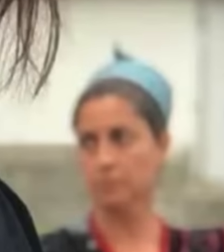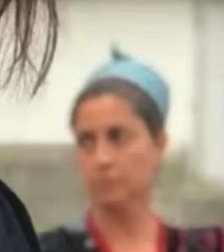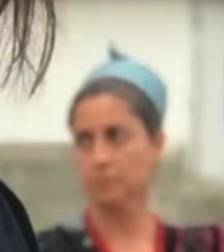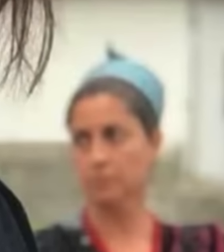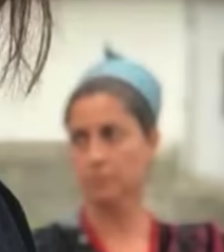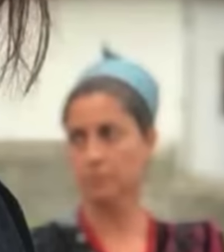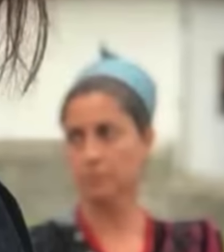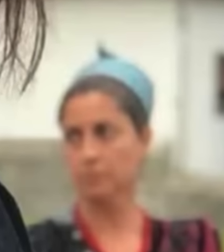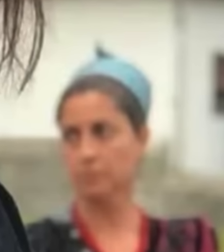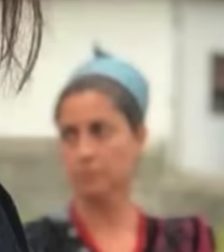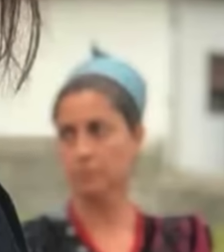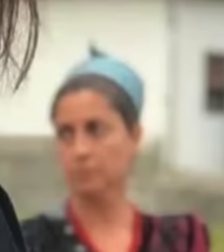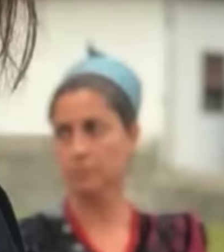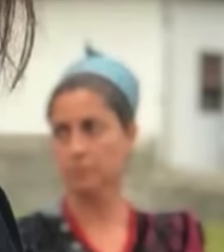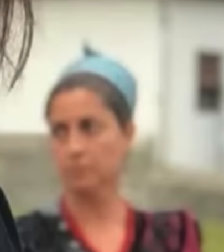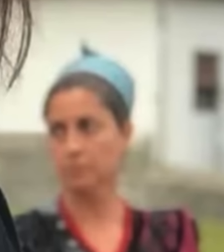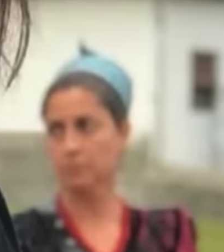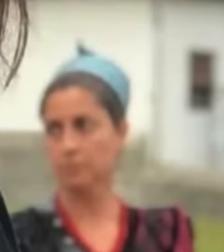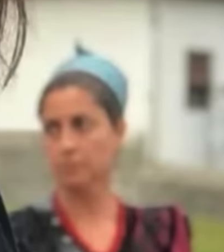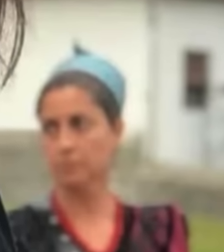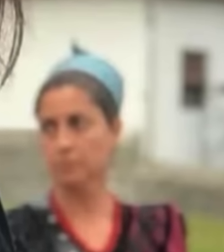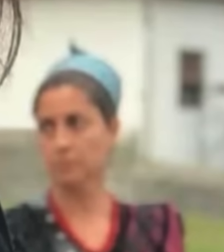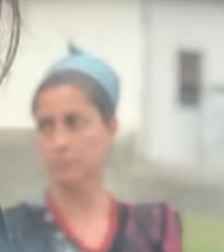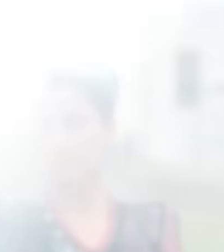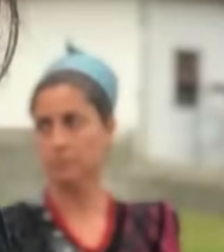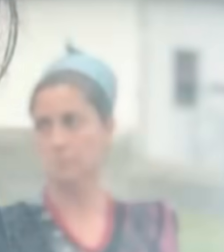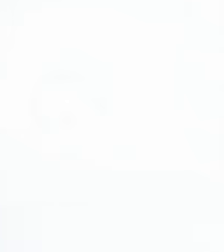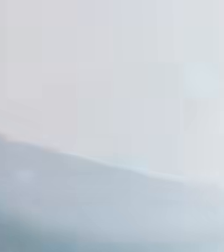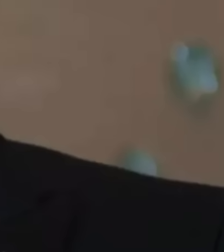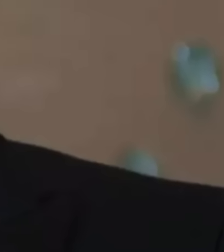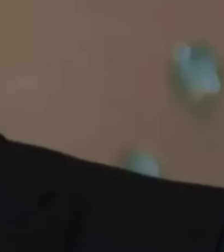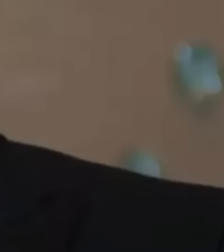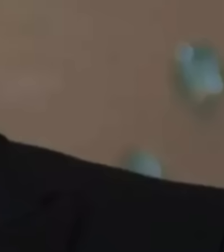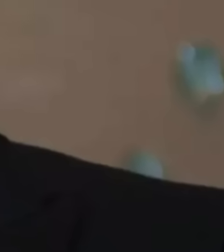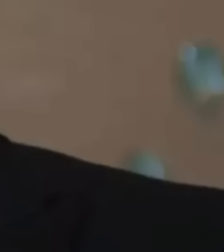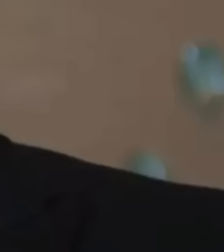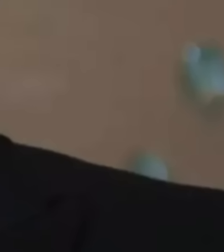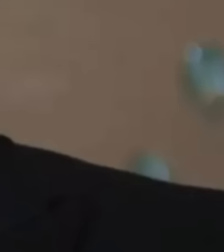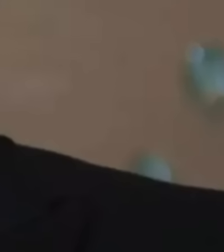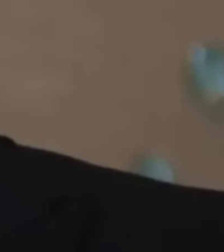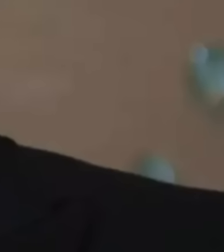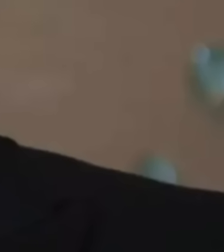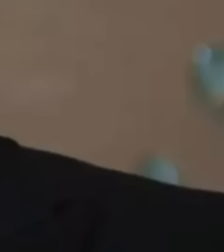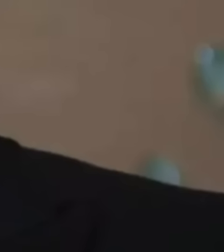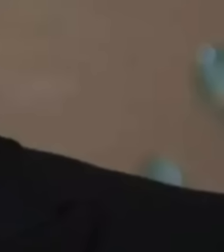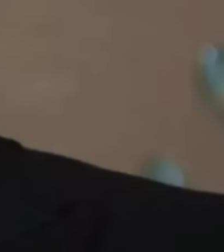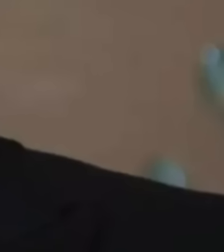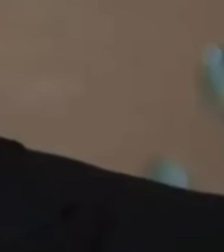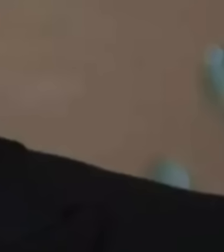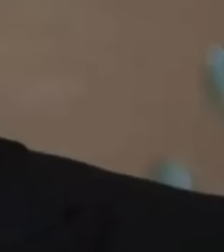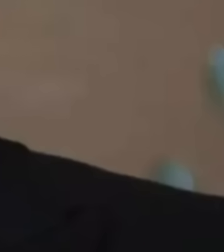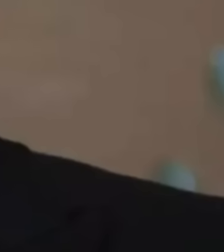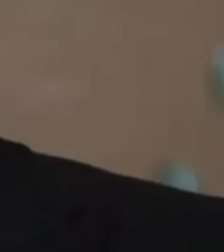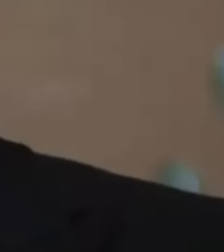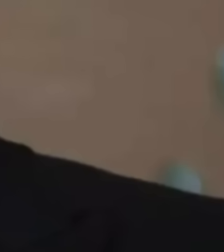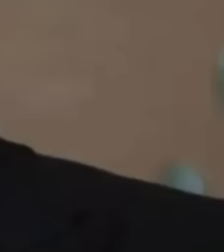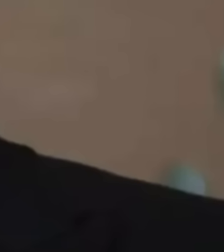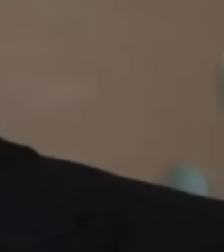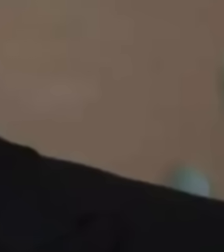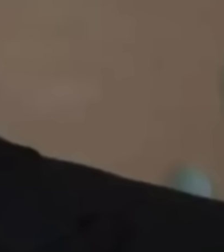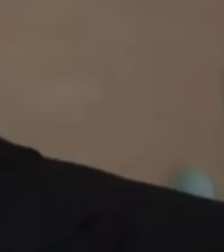de 2019 por delincuencia organizada y lavado de dinero y finalmente puesto en libertad en 2023